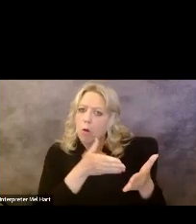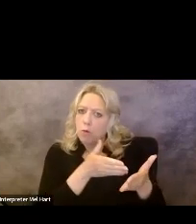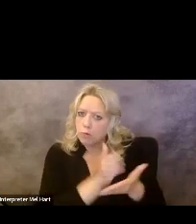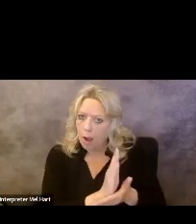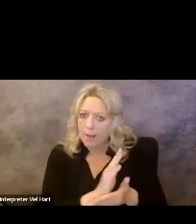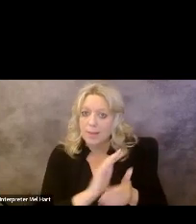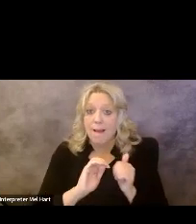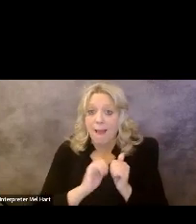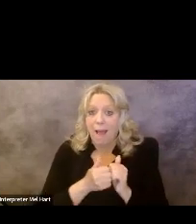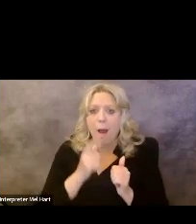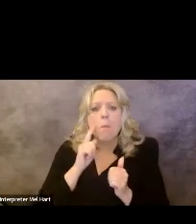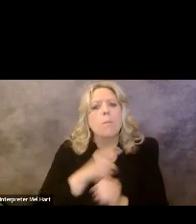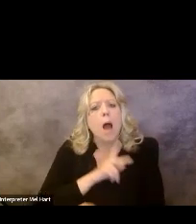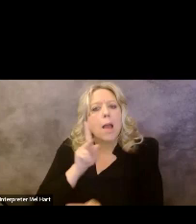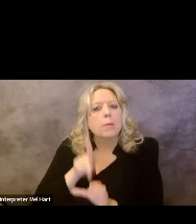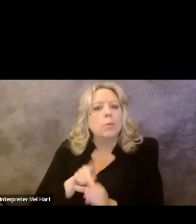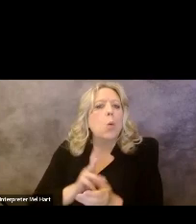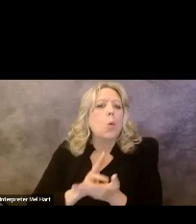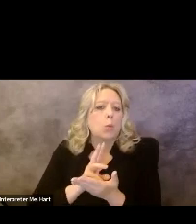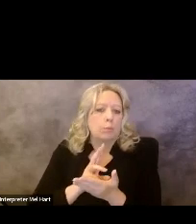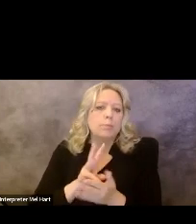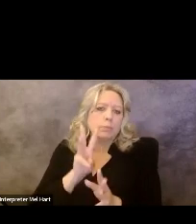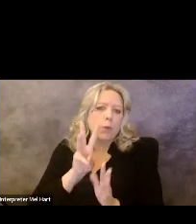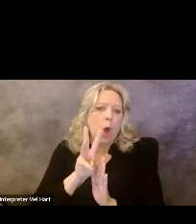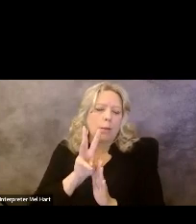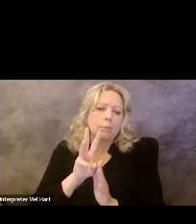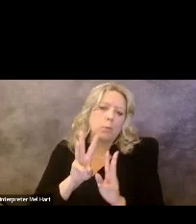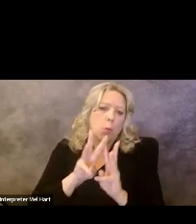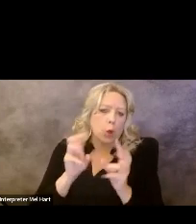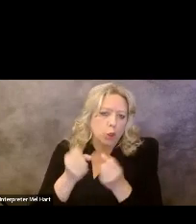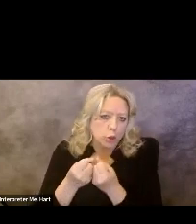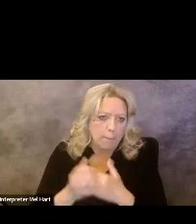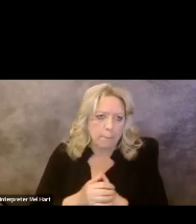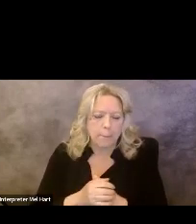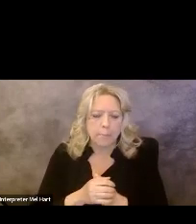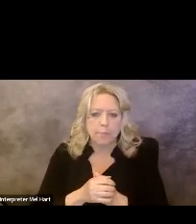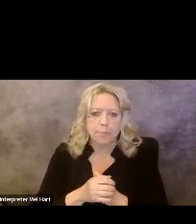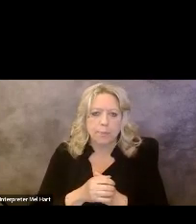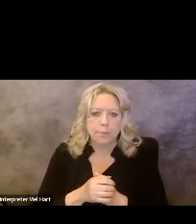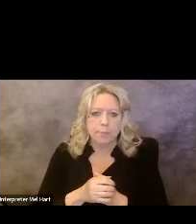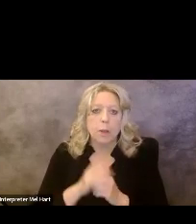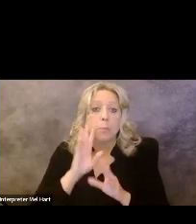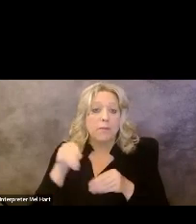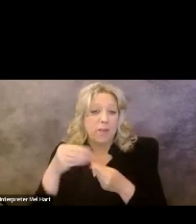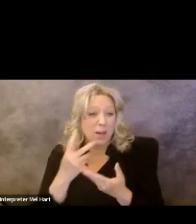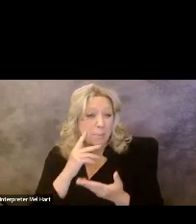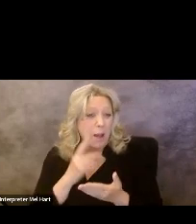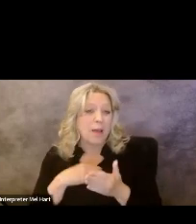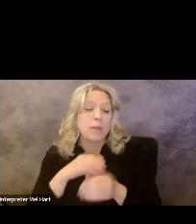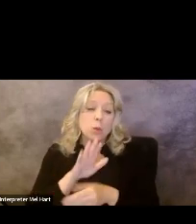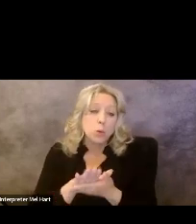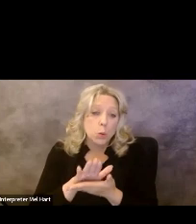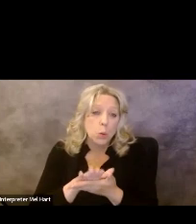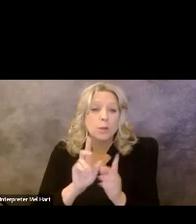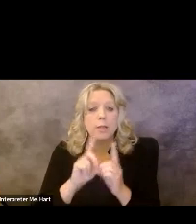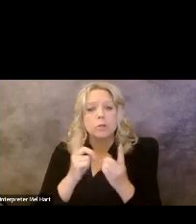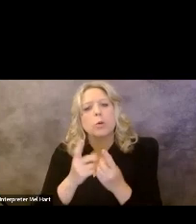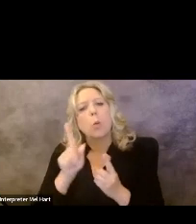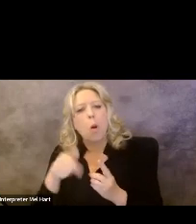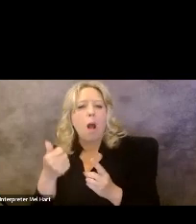el distrito escolar u otras agencias relacionadas con la educación especial. Animamos a las familias a